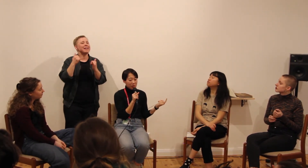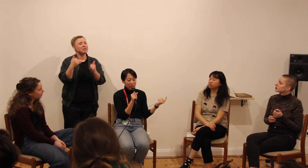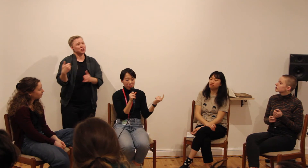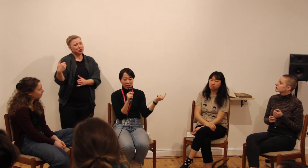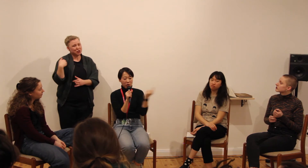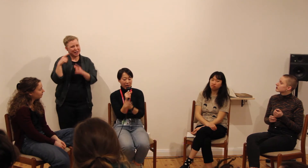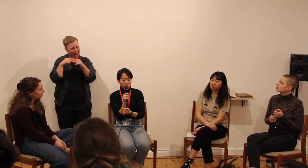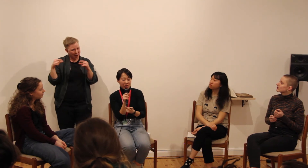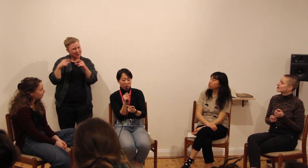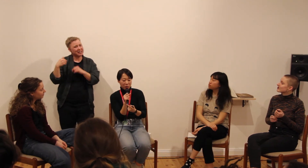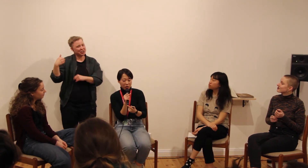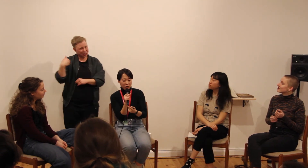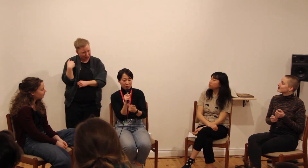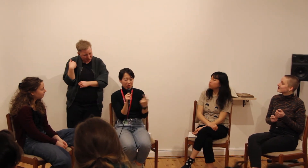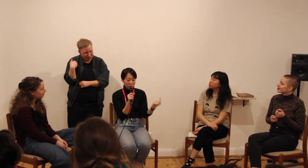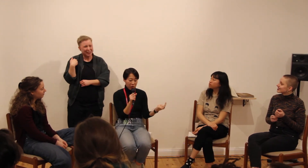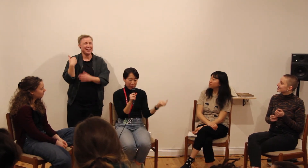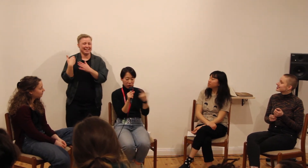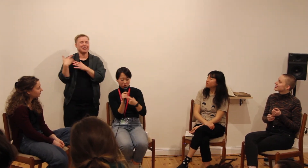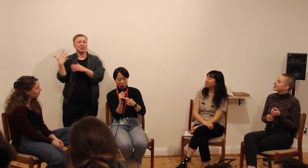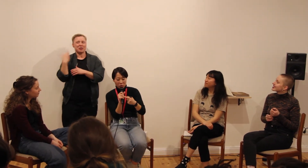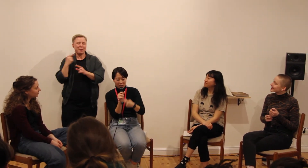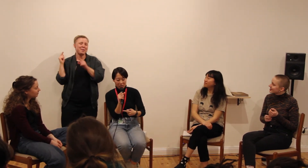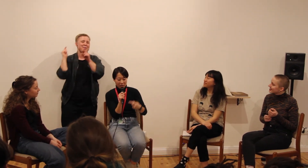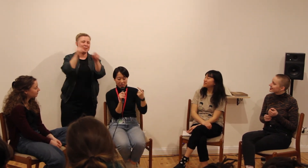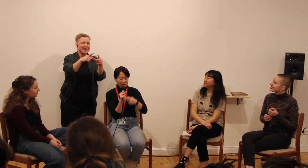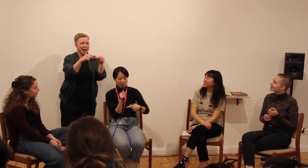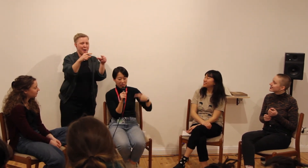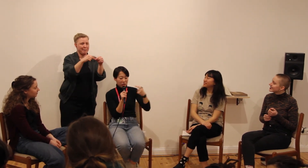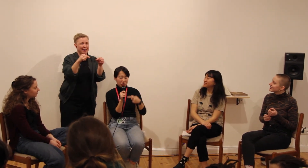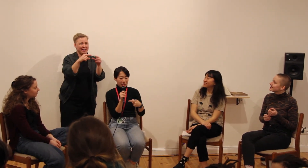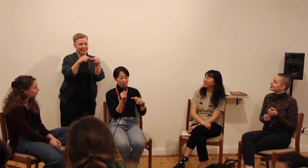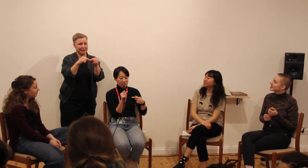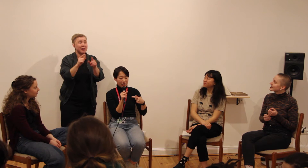Ich gehe nicht zurück in mein Heimatland aber in die Nähe dort hin.